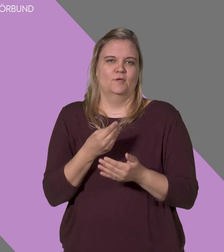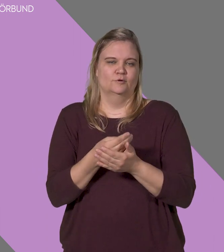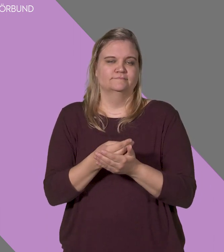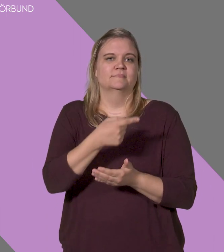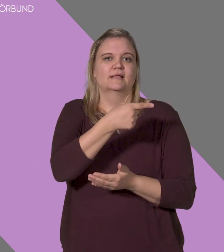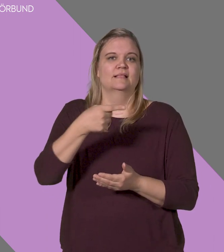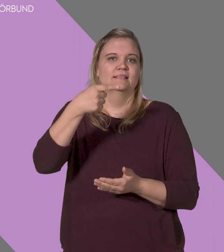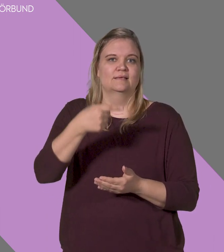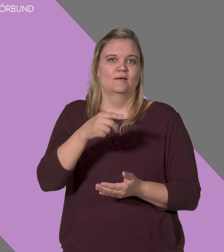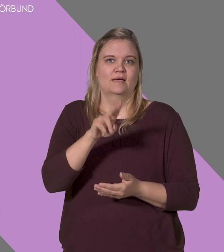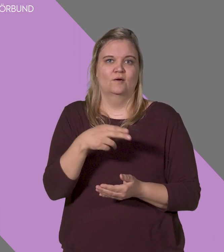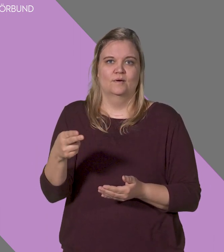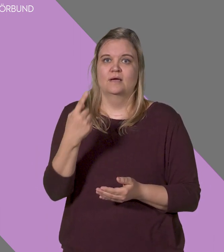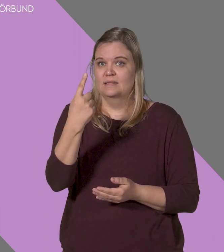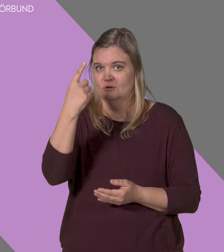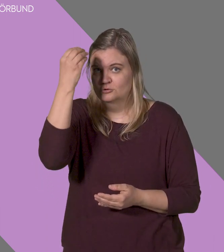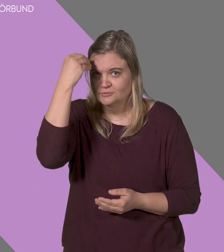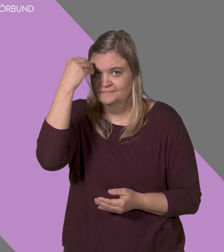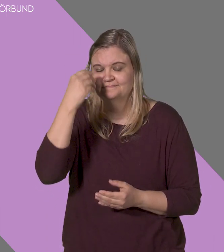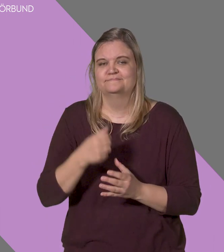och deltagaravgiften är 110 euro per kurs.